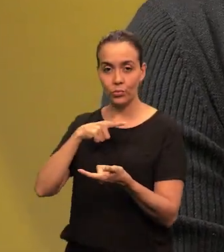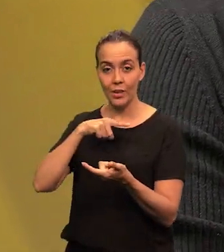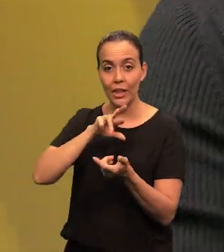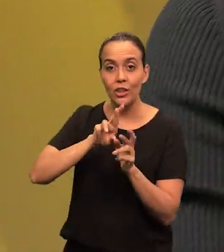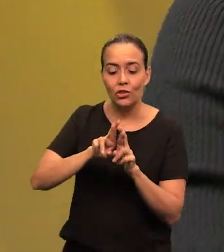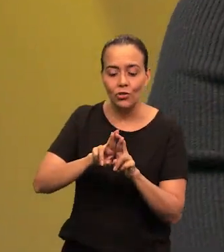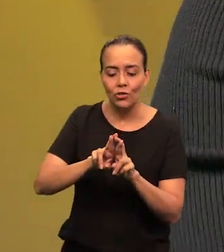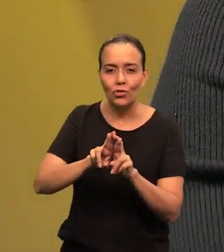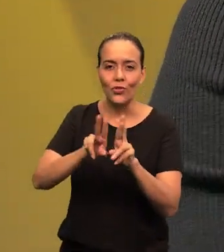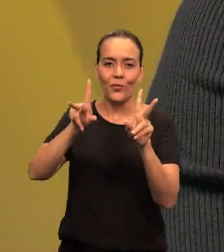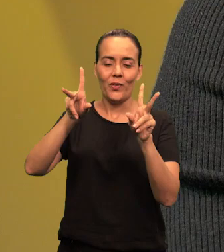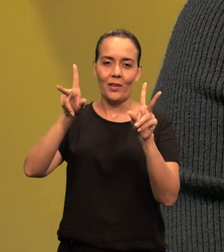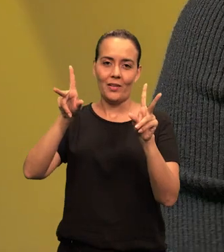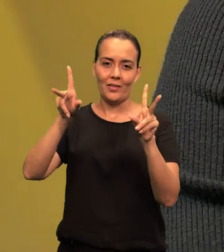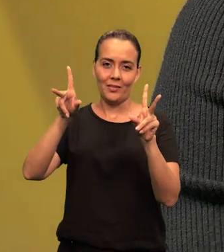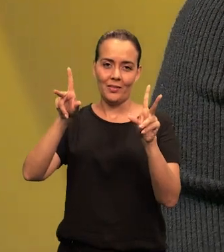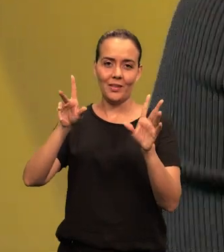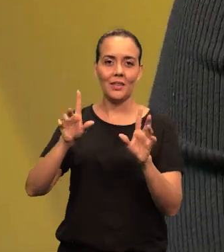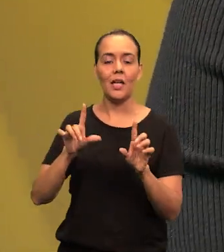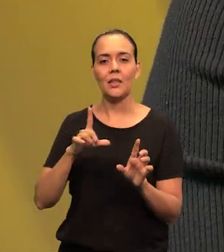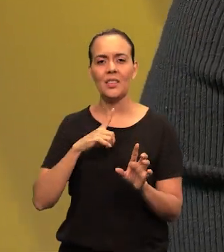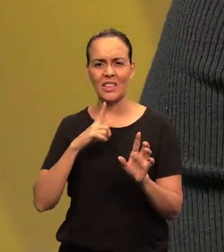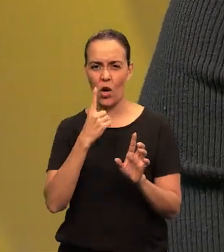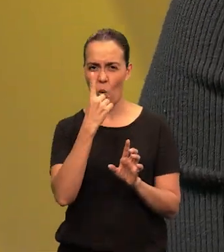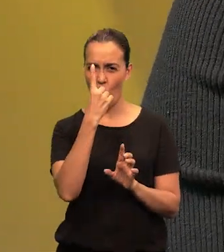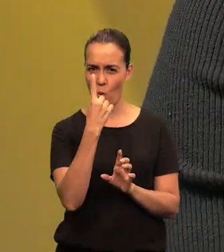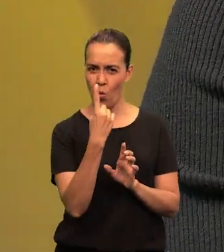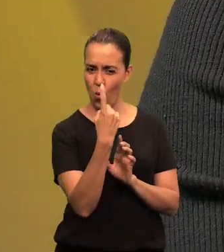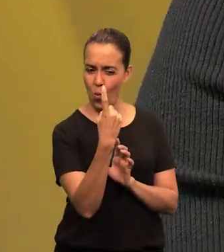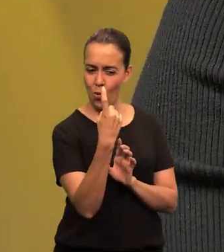Essa ideia de verdade como ponto fixo sendo desfeita,